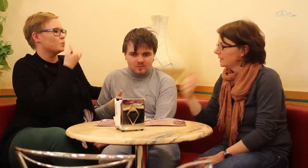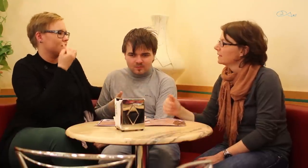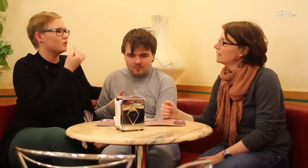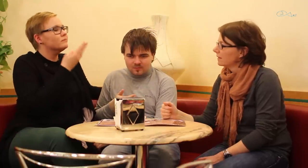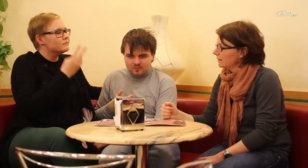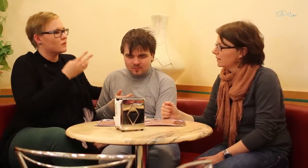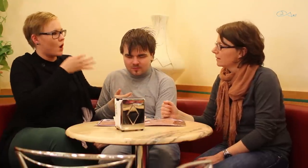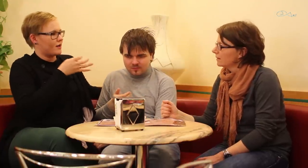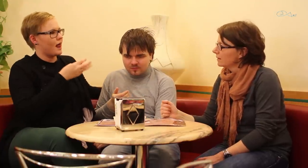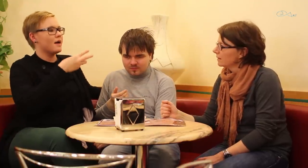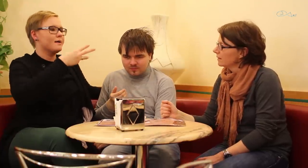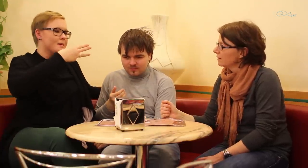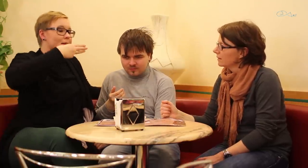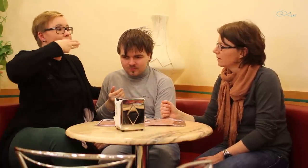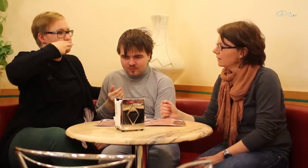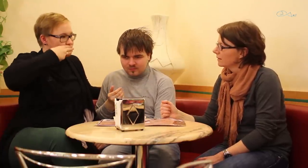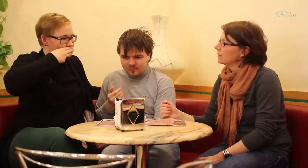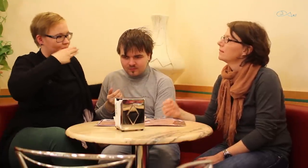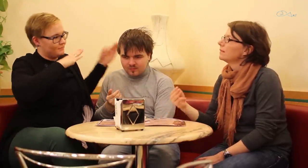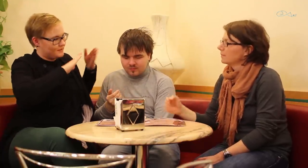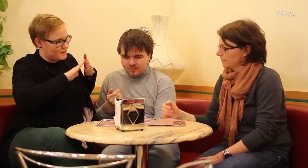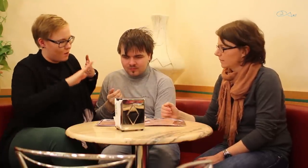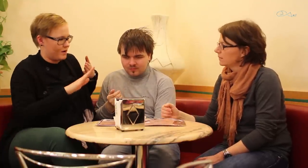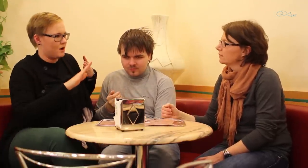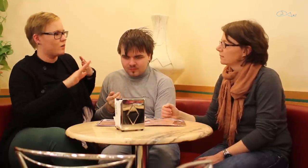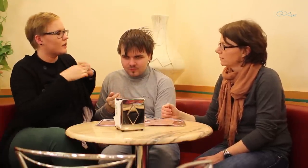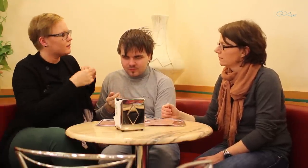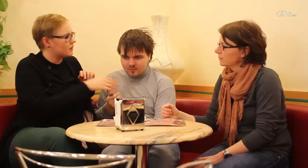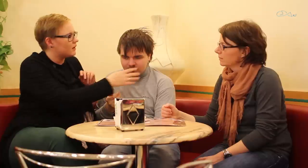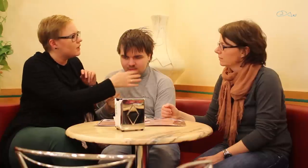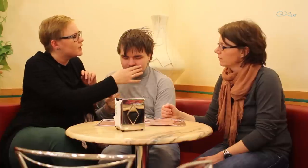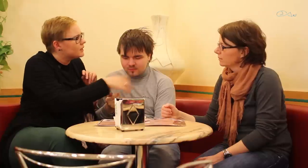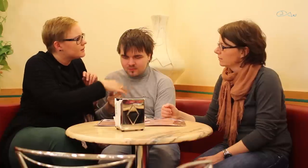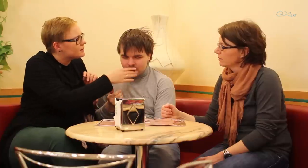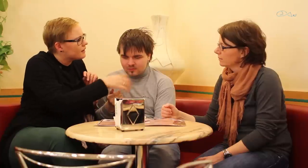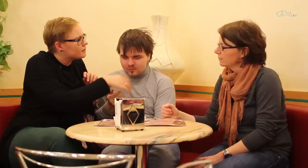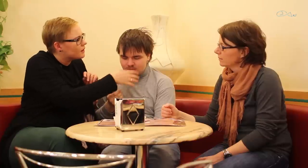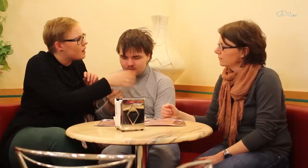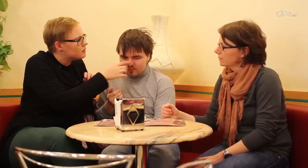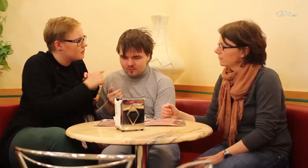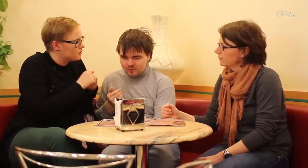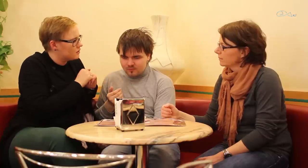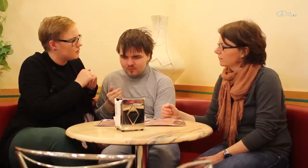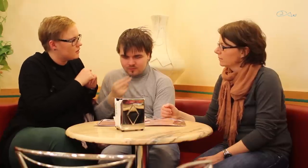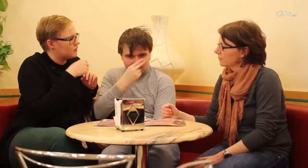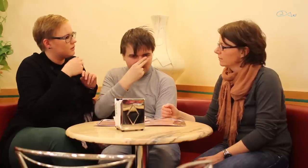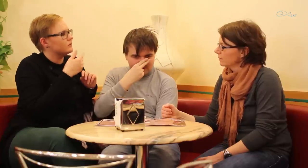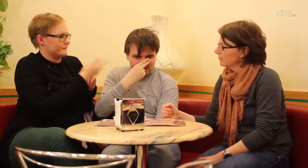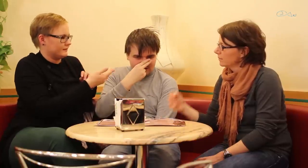Das Zeichen kommt vom Wort „Mund“. Eigentlich geht es so, nur mit 3 Fingern, und - Edi, zeig mal das „N“... - EDI: „N“